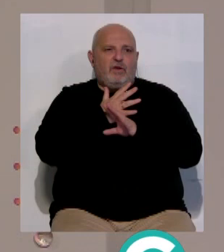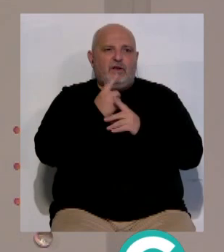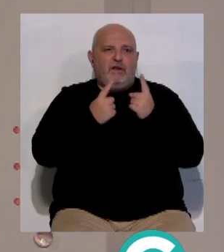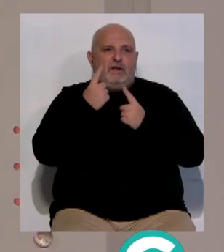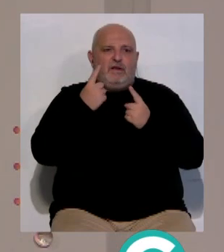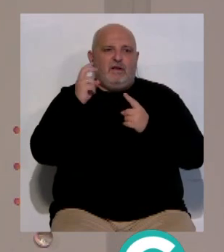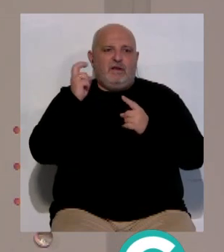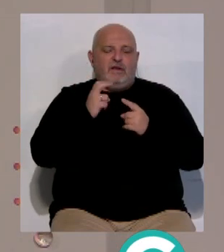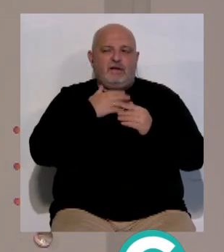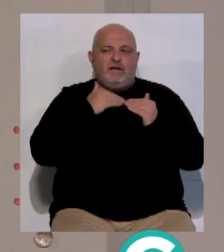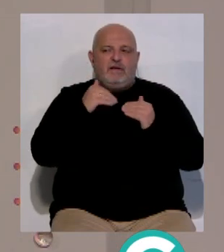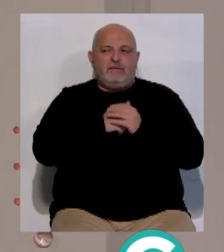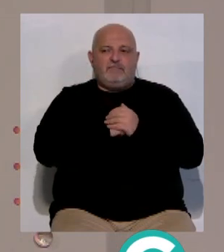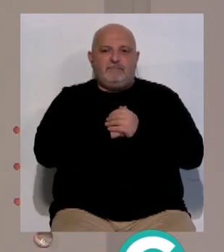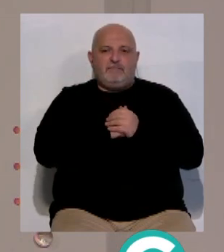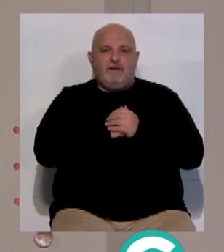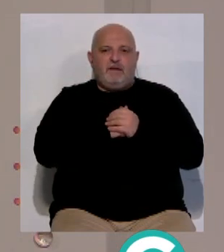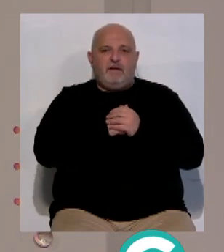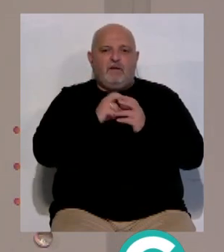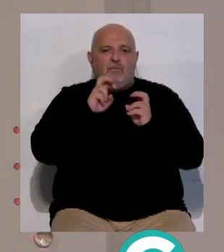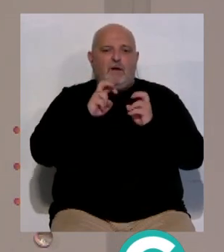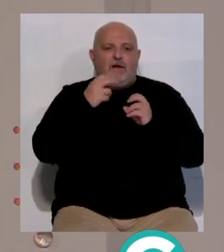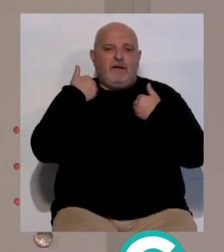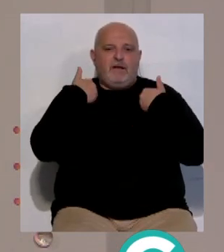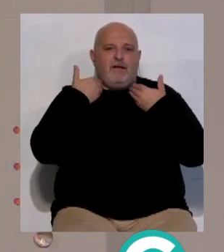que vinieron esta temporada y lo que sí hay que buscar Pues yo creo que es ese equilibrio porque